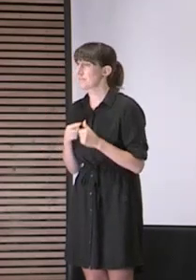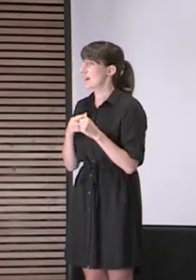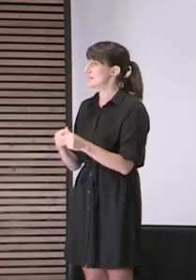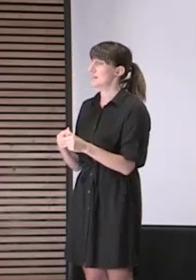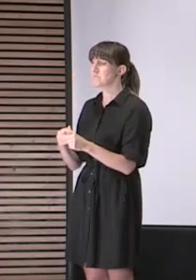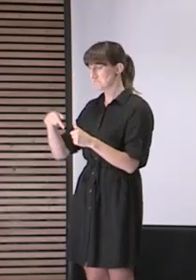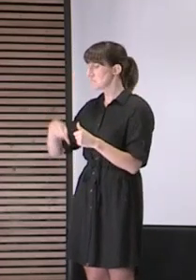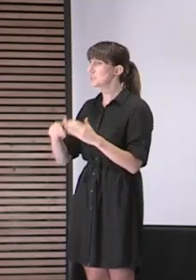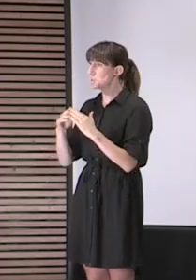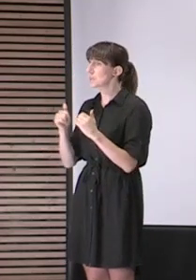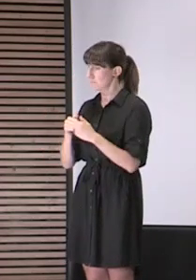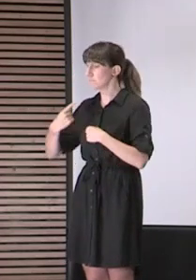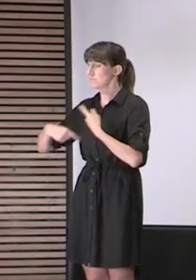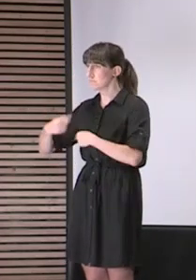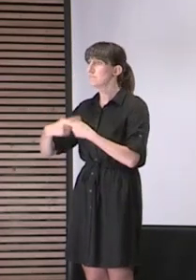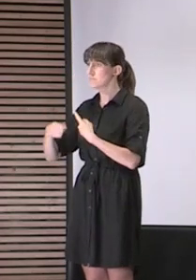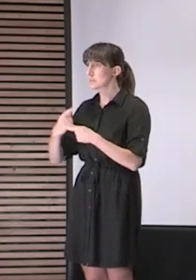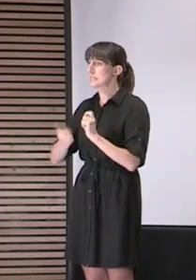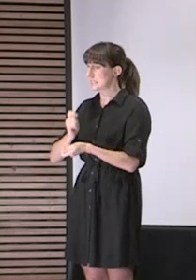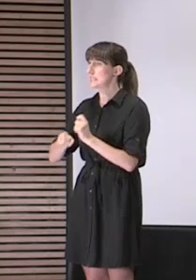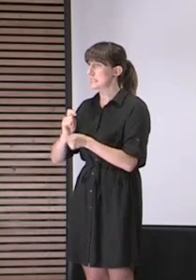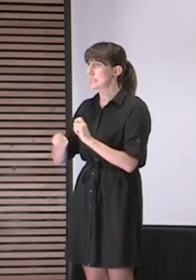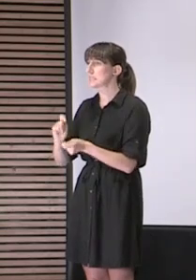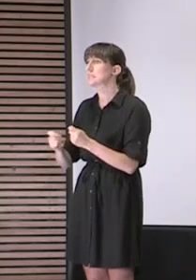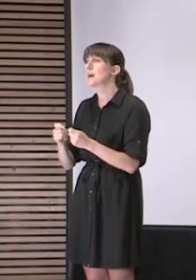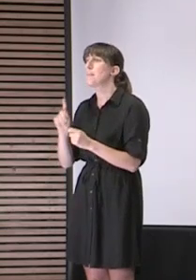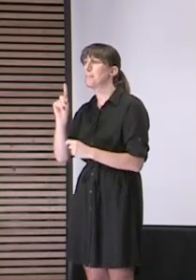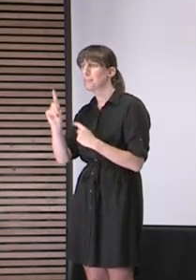pasado, ¿estamos viendo eso también este fin de semana? Los números